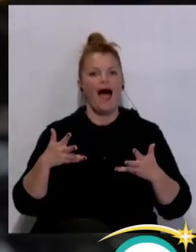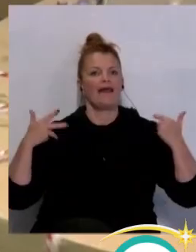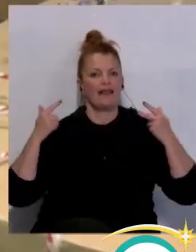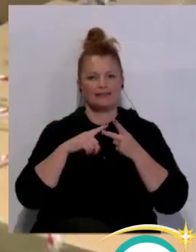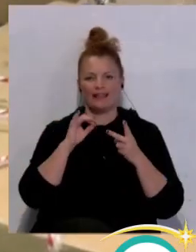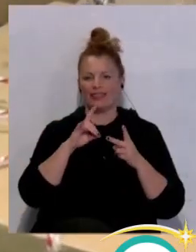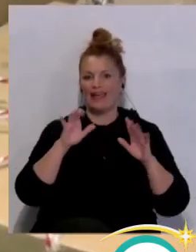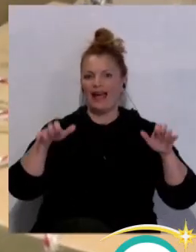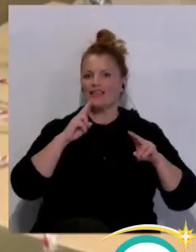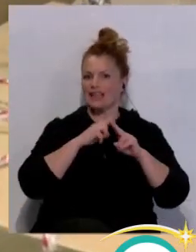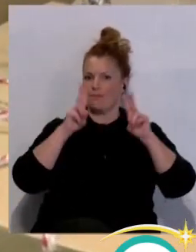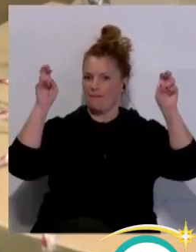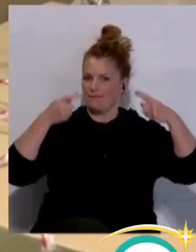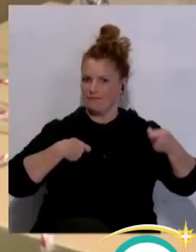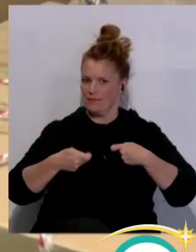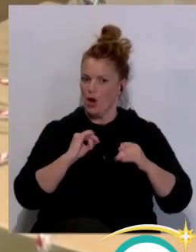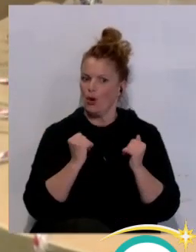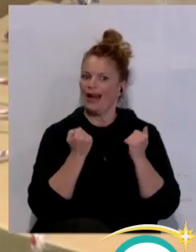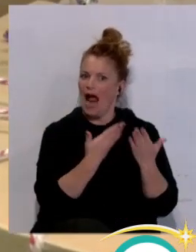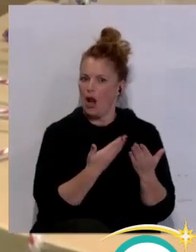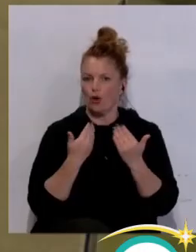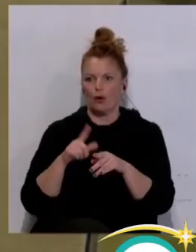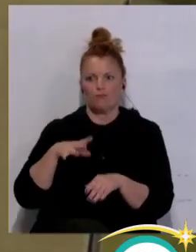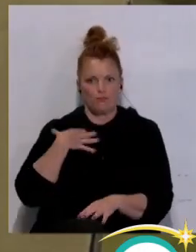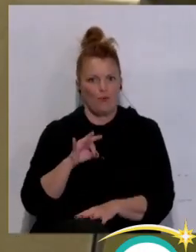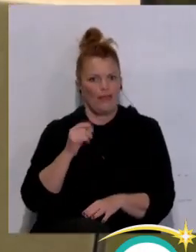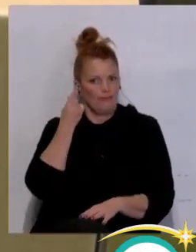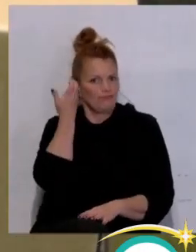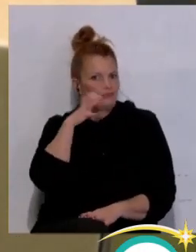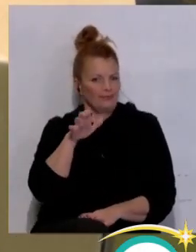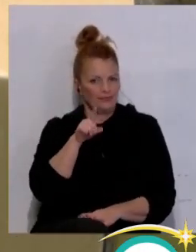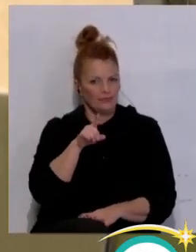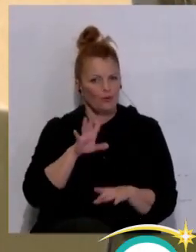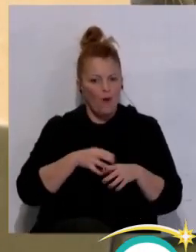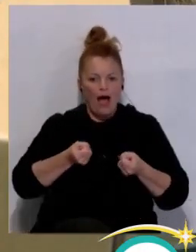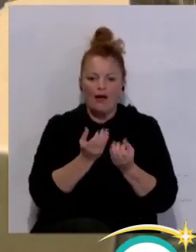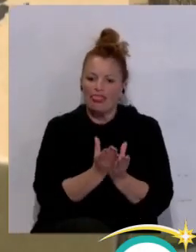alternativa al regalo tradicional productos de la provincia en cestas personalizadas ajustadas